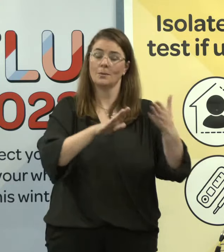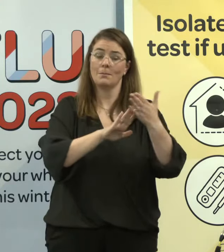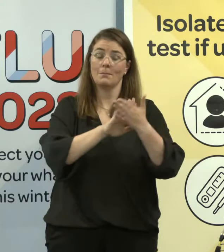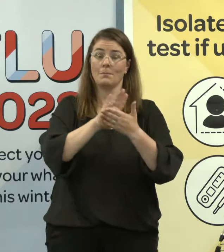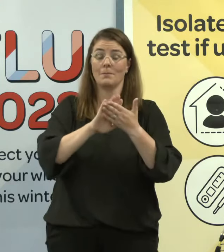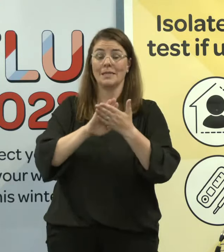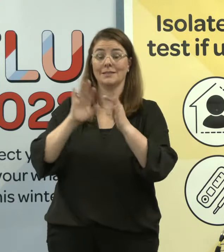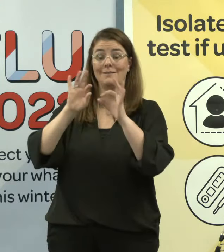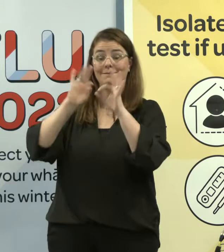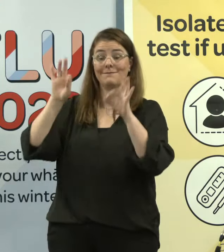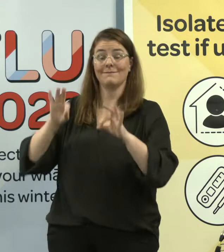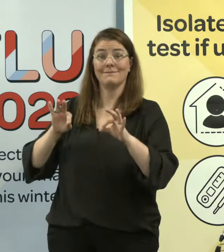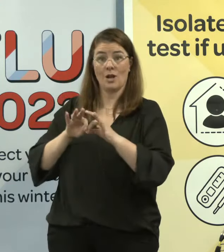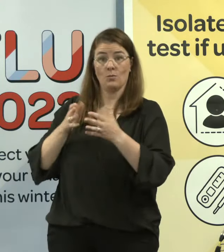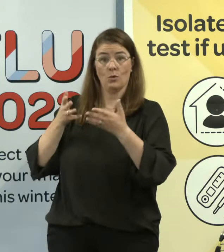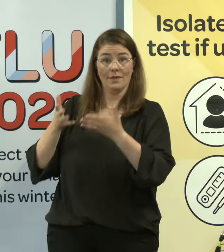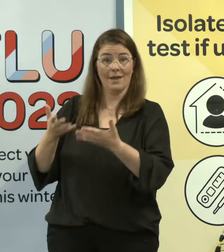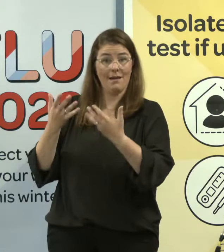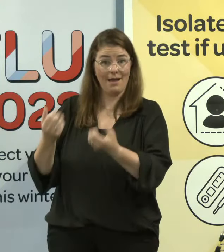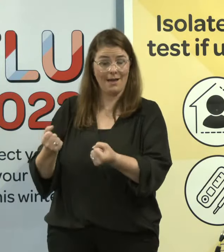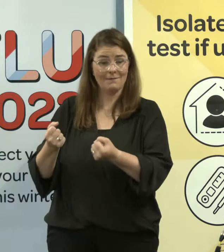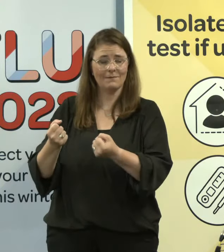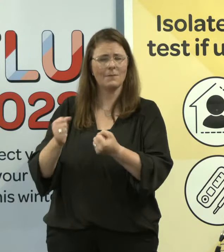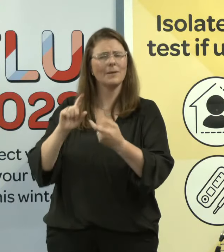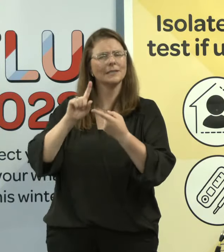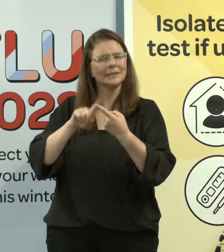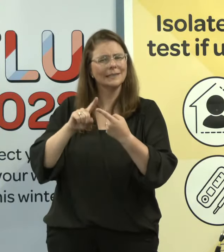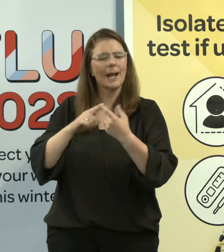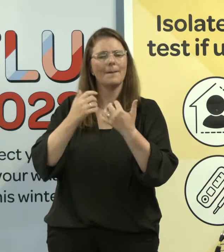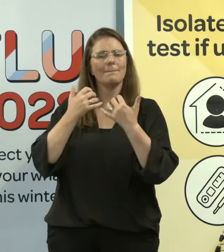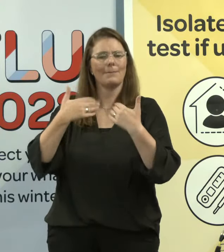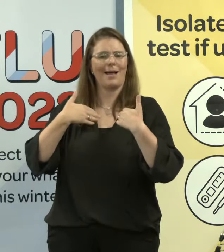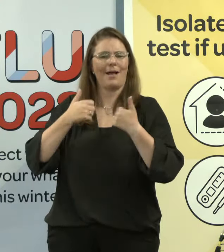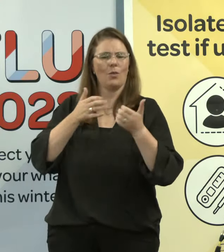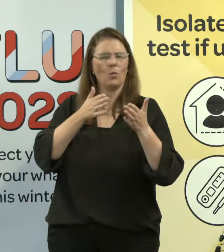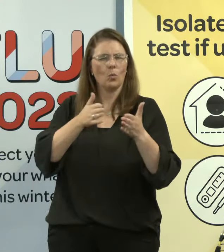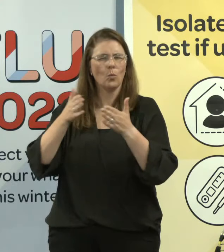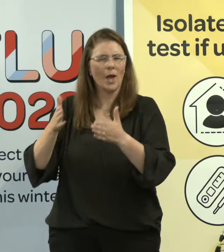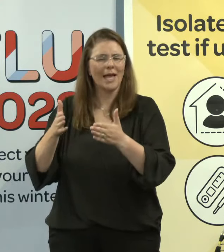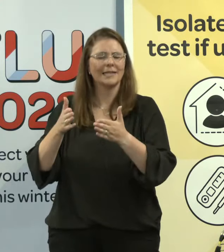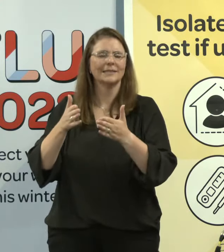angamahi e whakawhirinaki ana ki